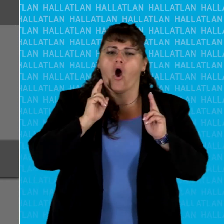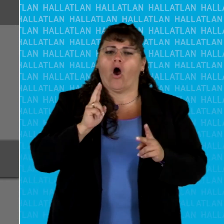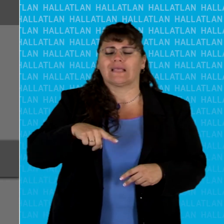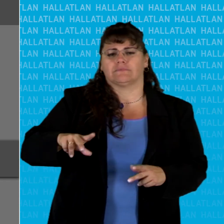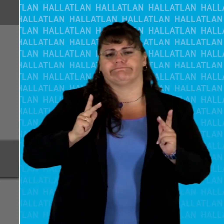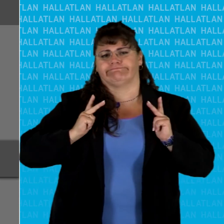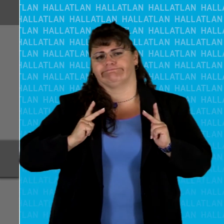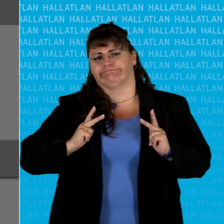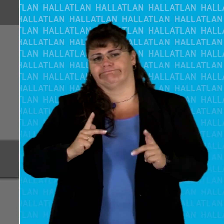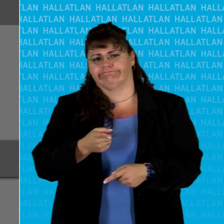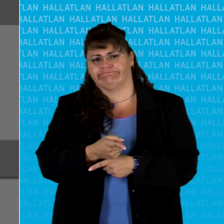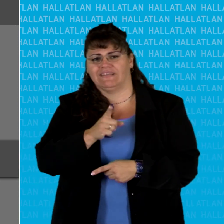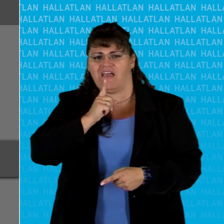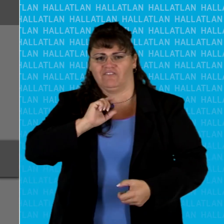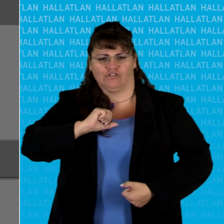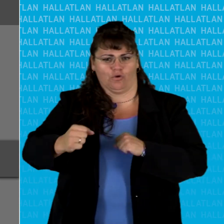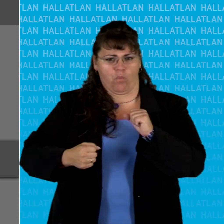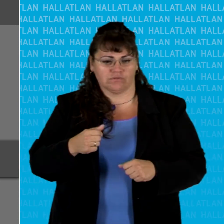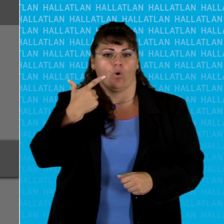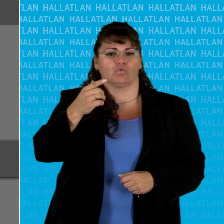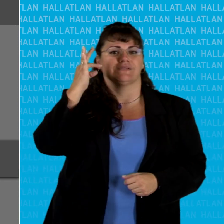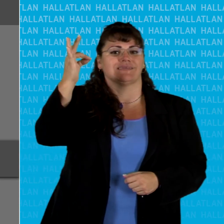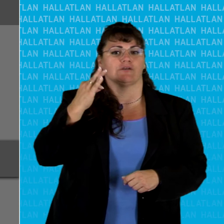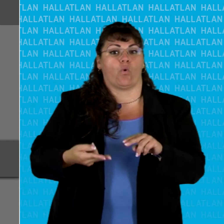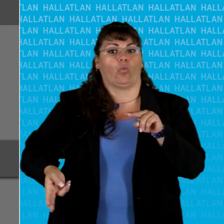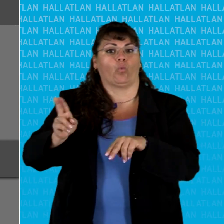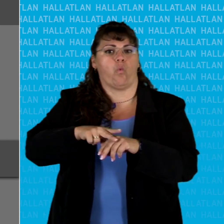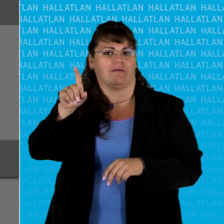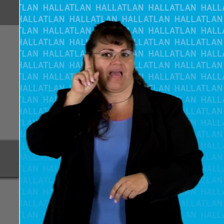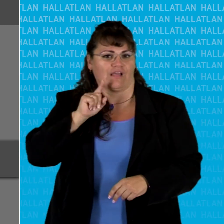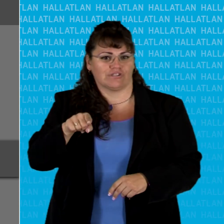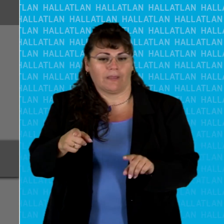az inaktívakkal összevetve 20 százalékkal kisebb eséllyel alakult ki az állapot